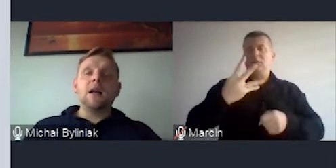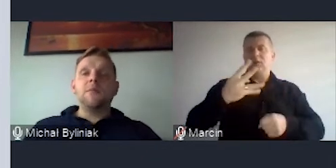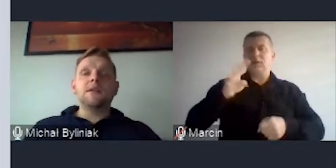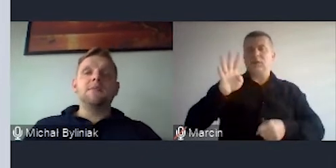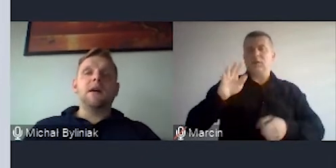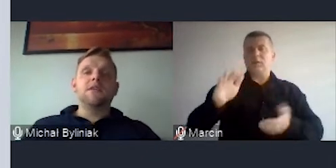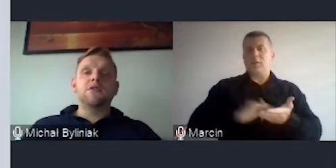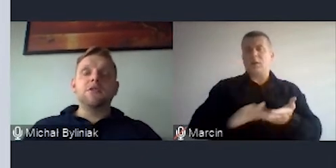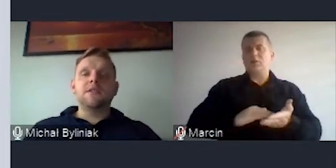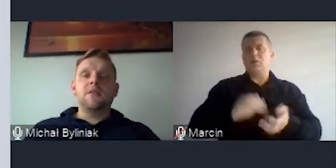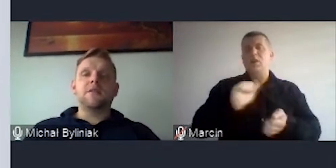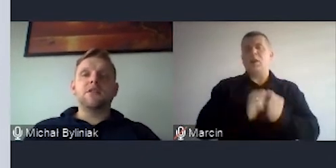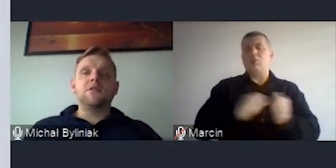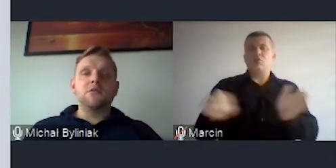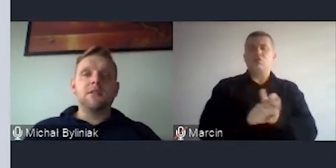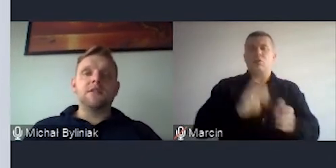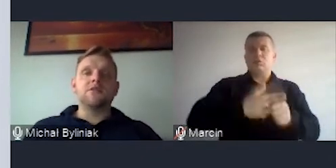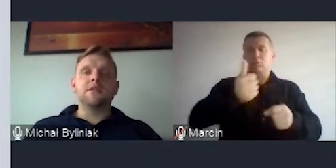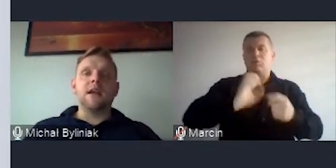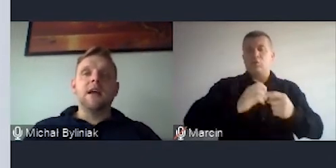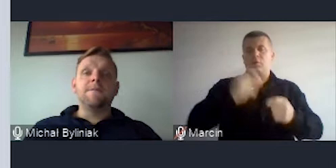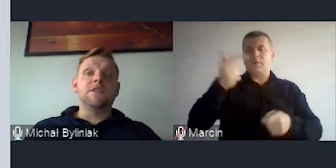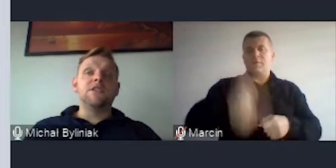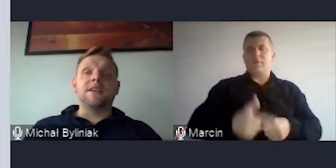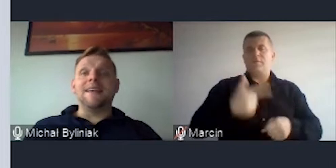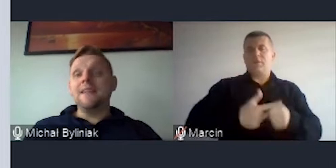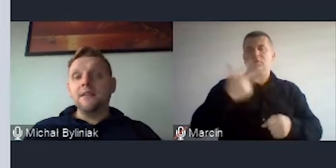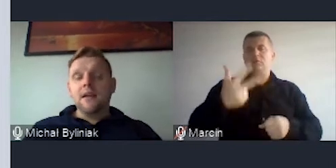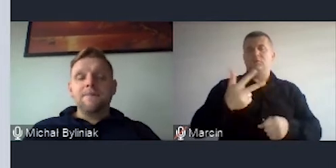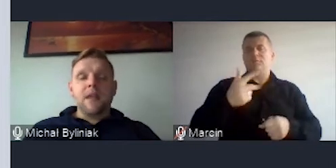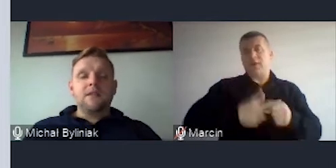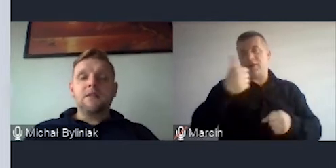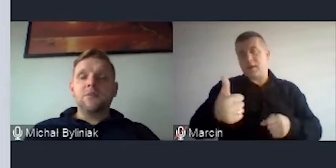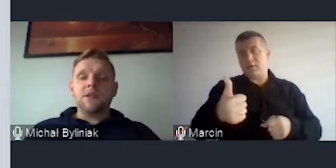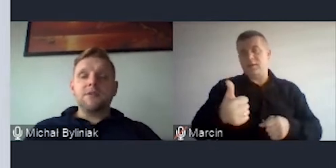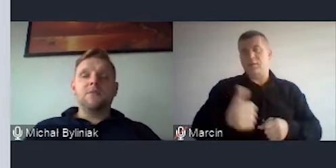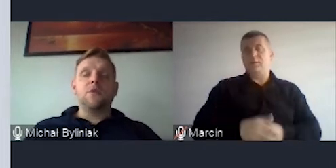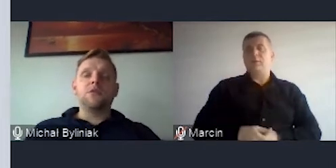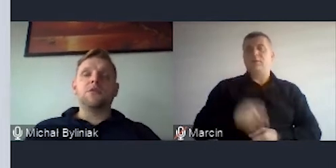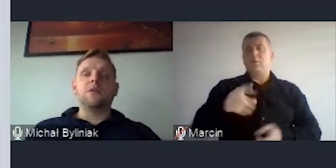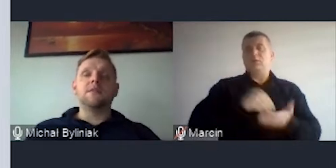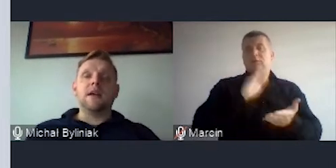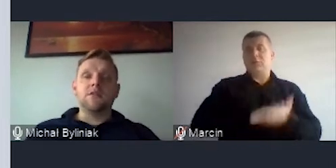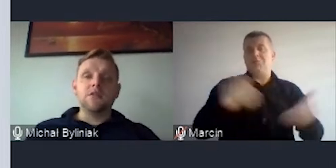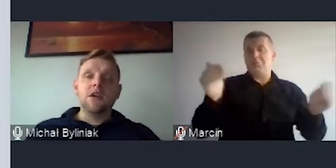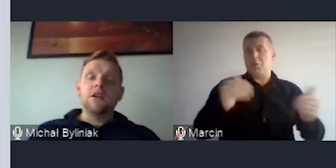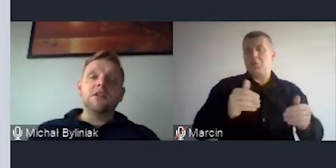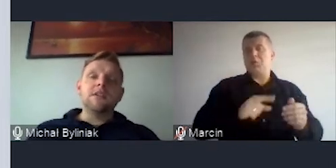albo maksymalnie do 31 grudnia 2021. Tego typu zapisy mogły się zdarzyć,